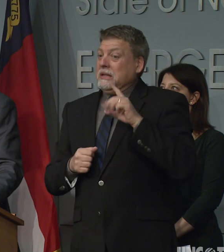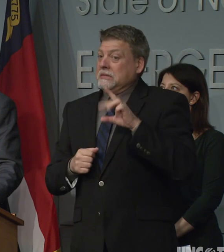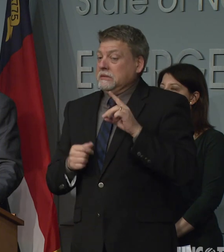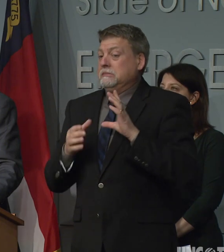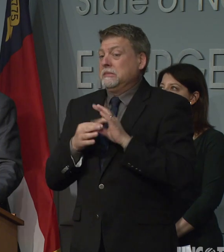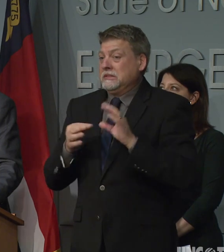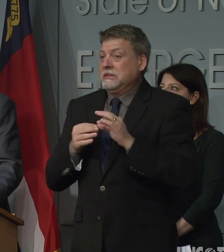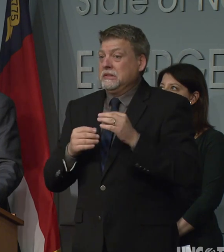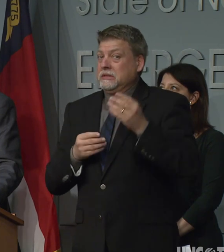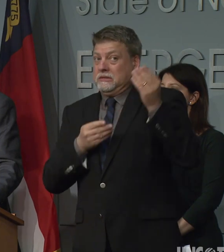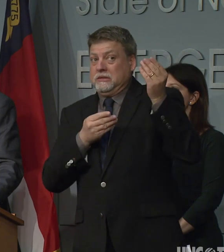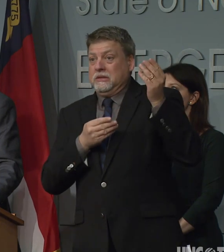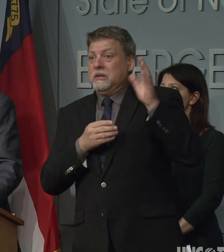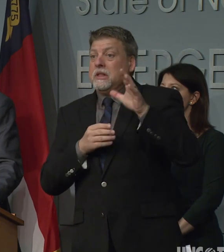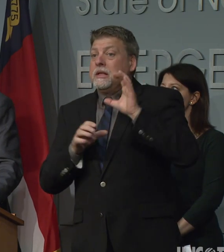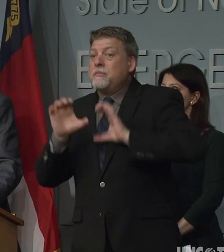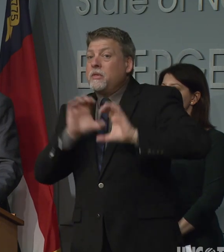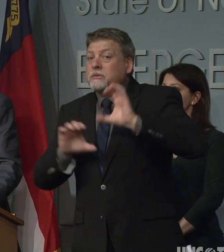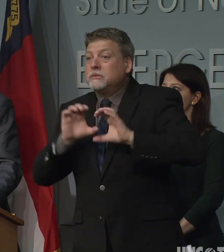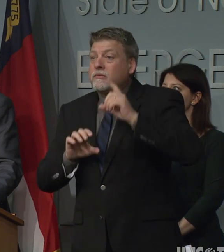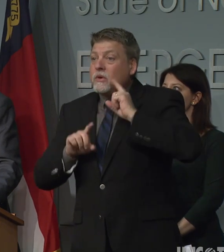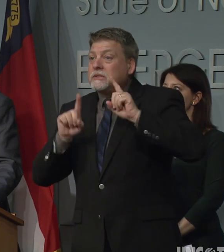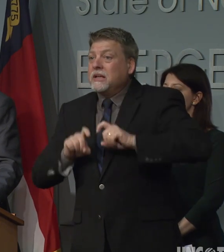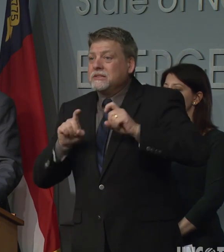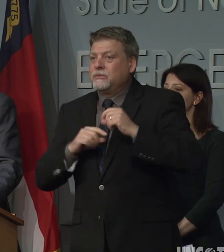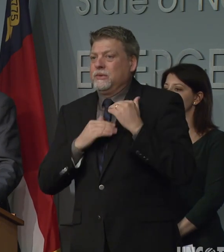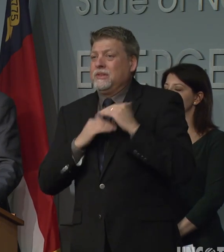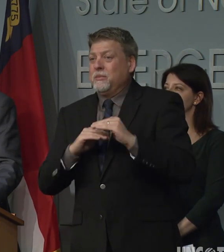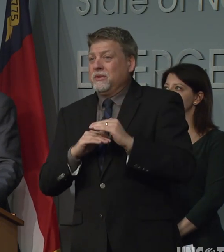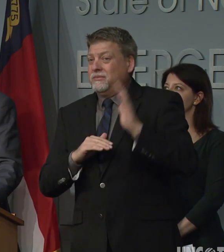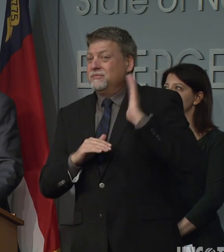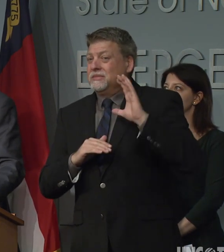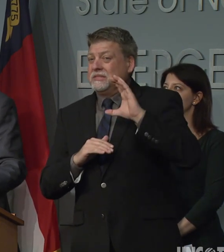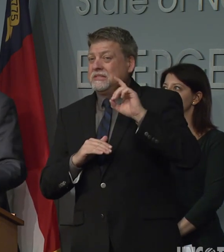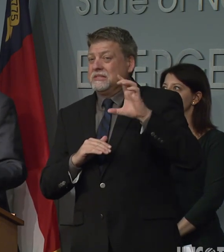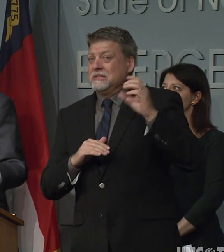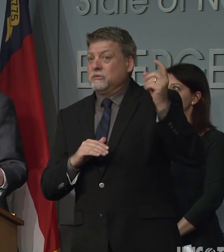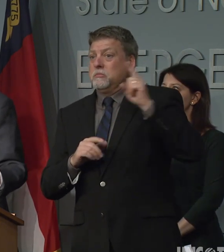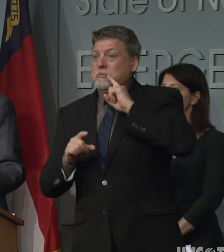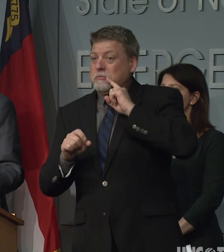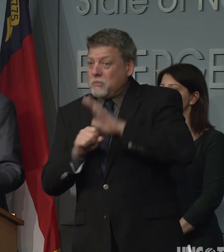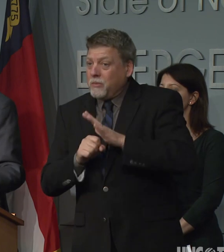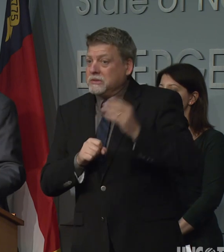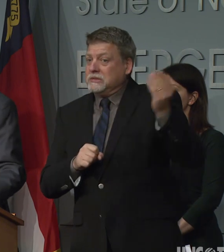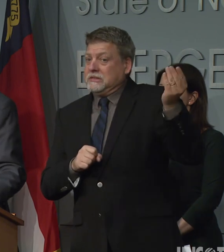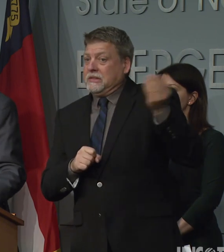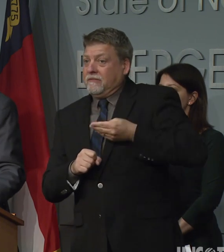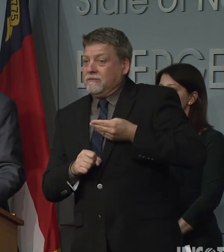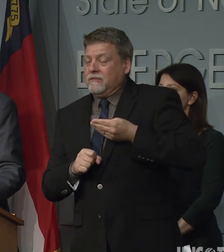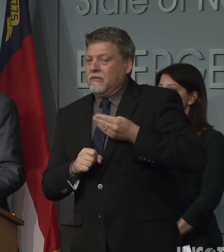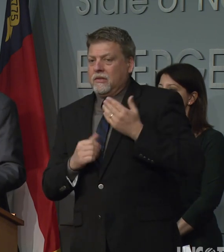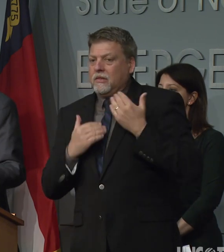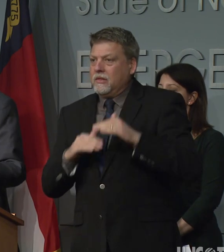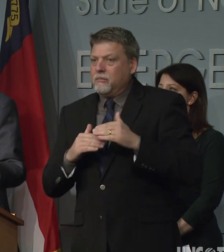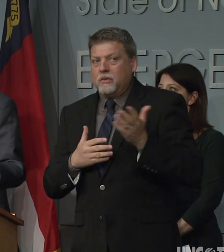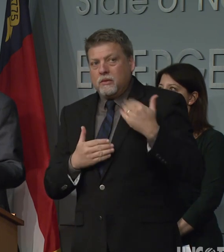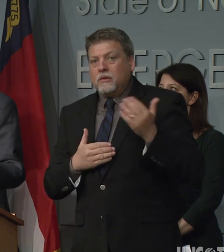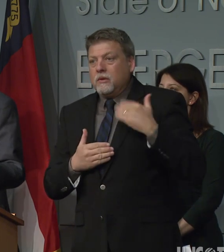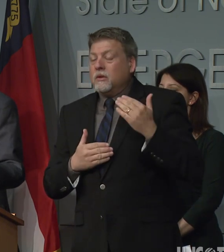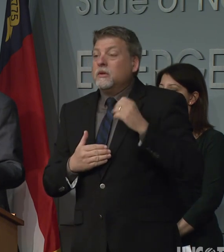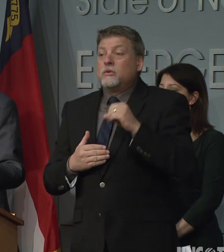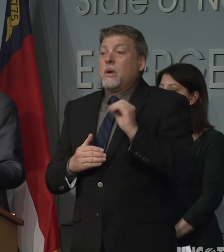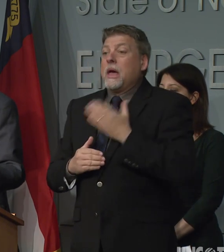suministros limitados decentes en que nos no sabían que ha prometido así es de que en nuestros expertos de salud